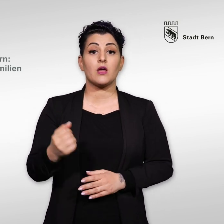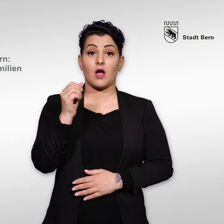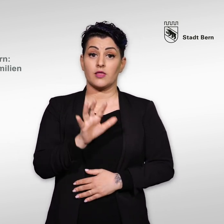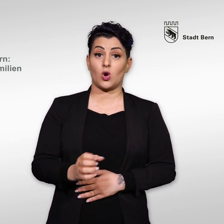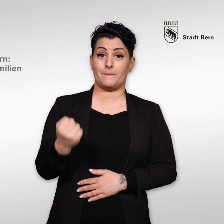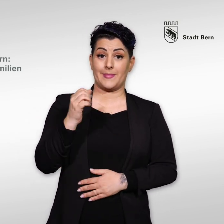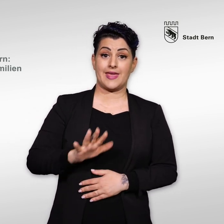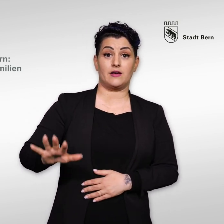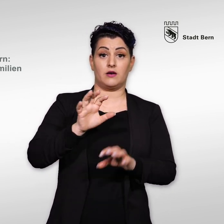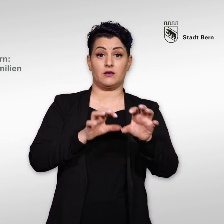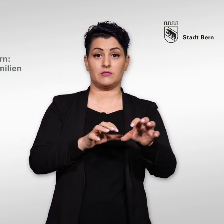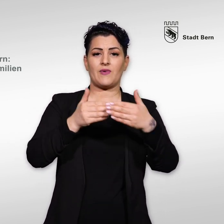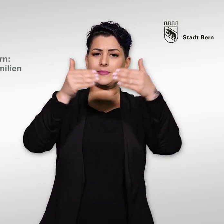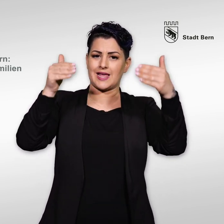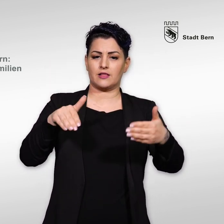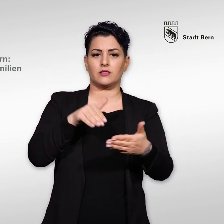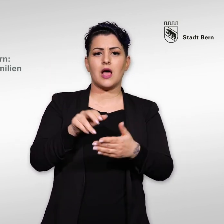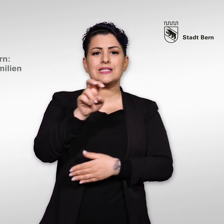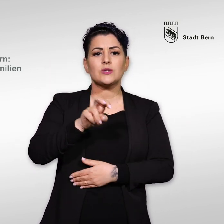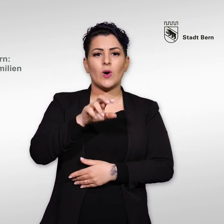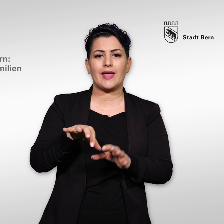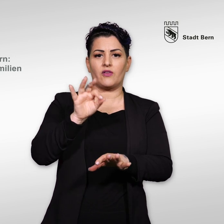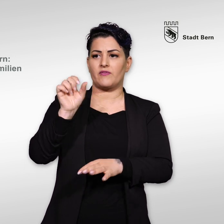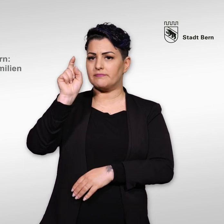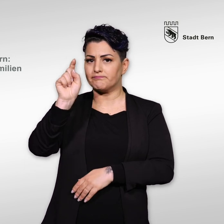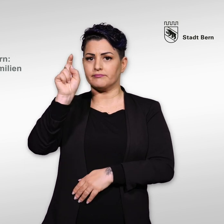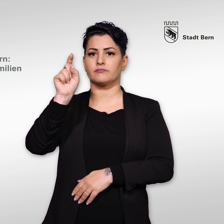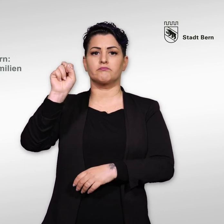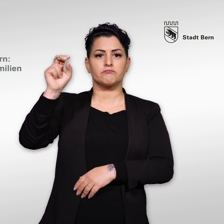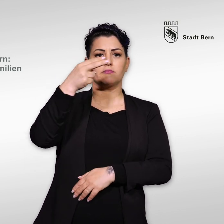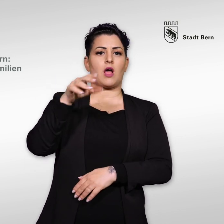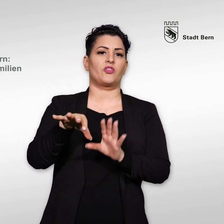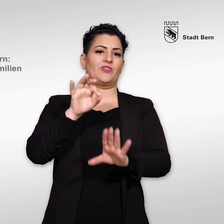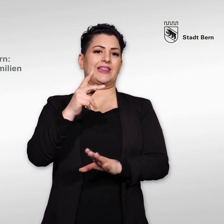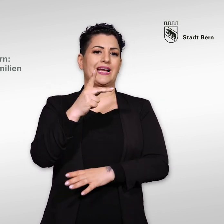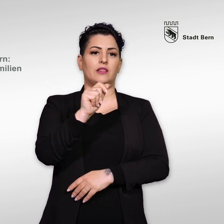Die Suchhilfe vom Kanton Bern hilft Ihnen, die passende Kita zu finden.